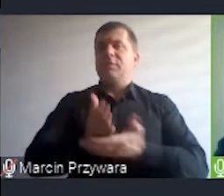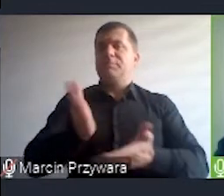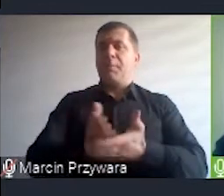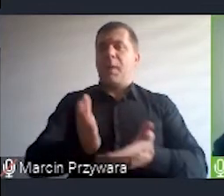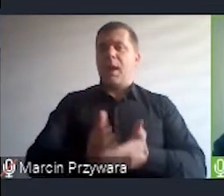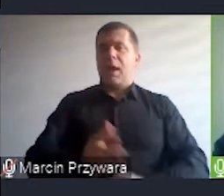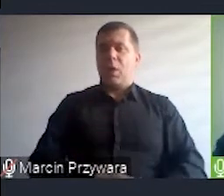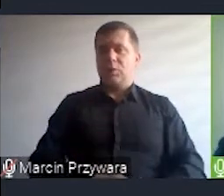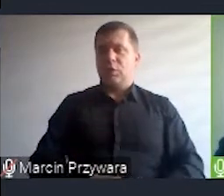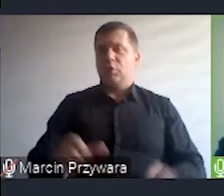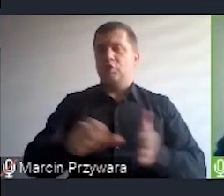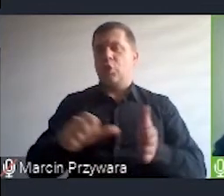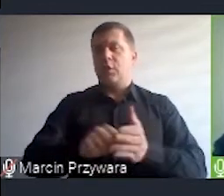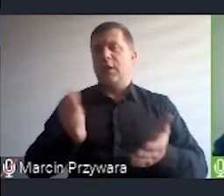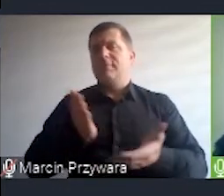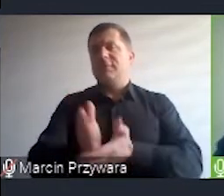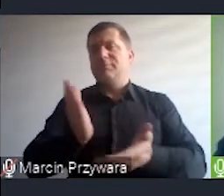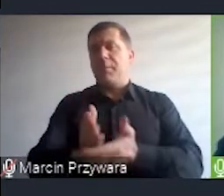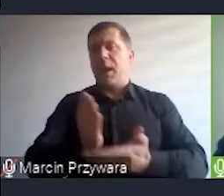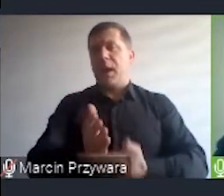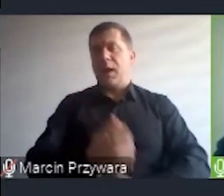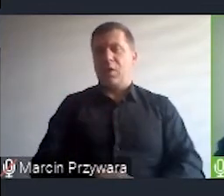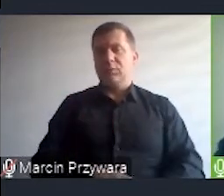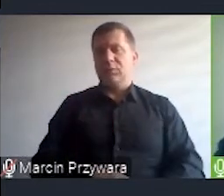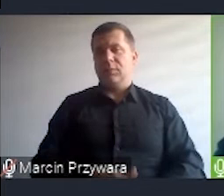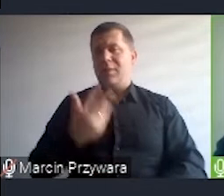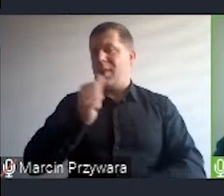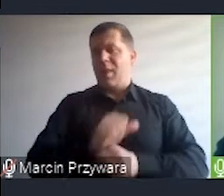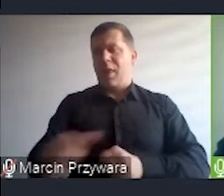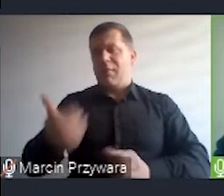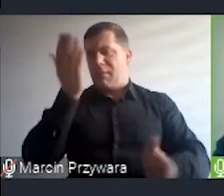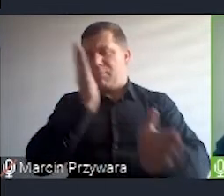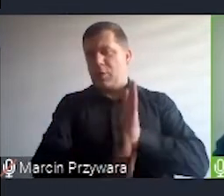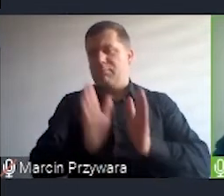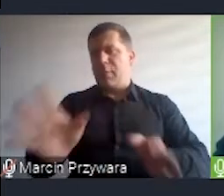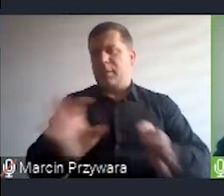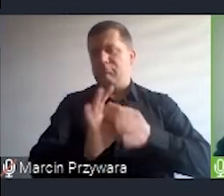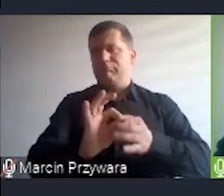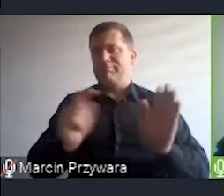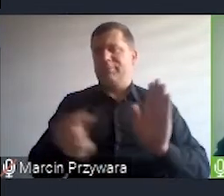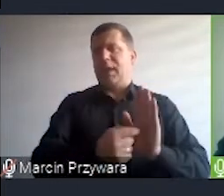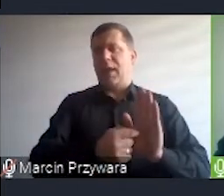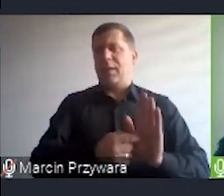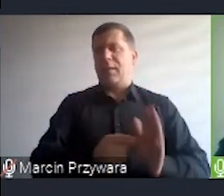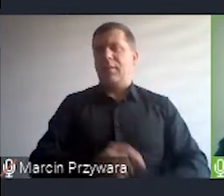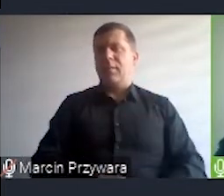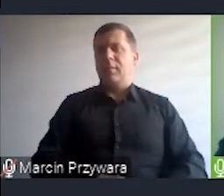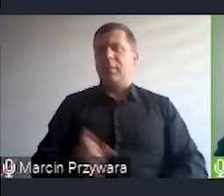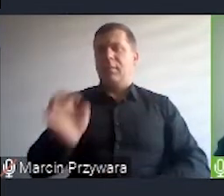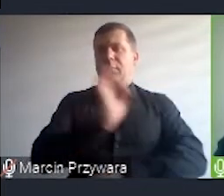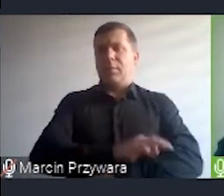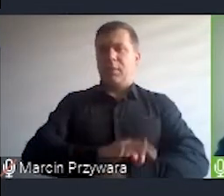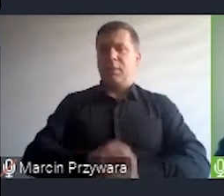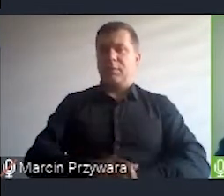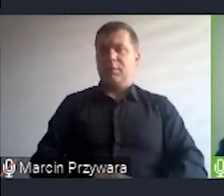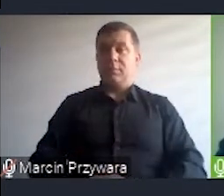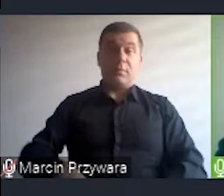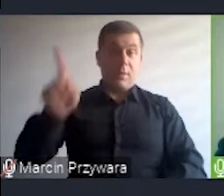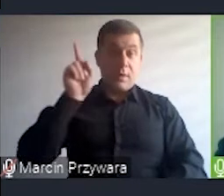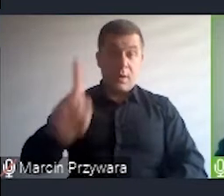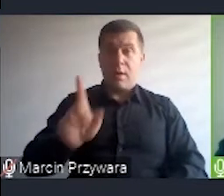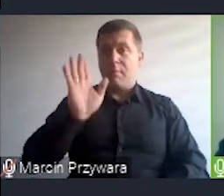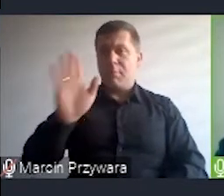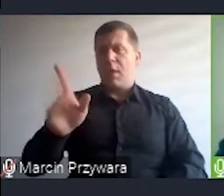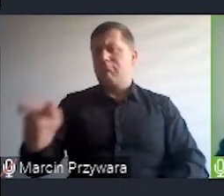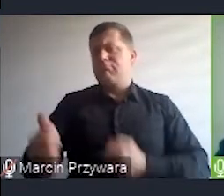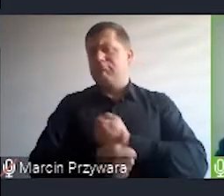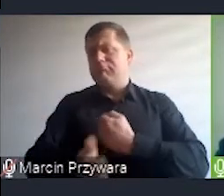Środek wspomagający nie jest bezpośrednio związany z celem projektu, ale ma się przyczynić do jego osiągnięcia.